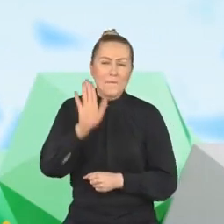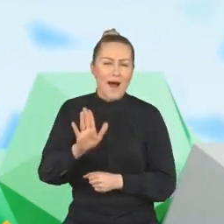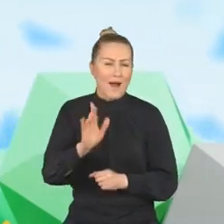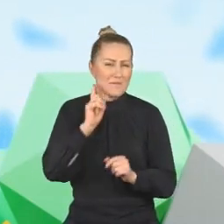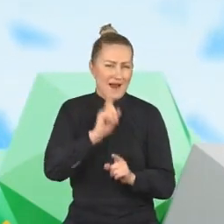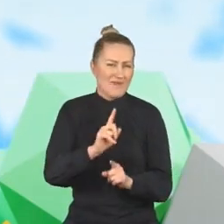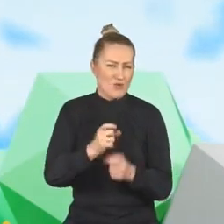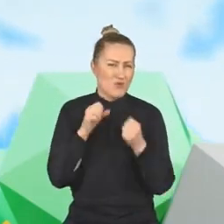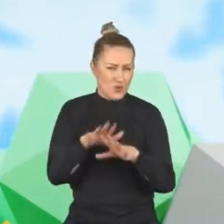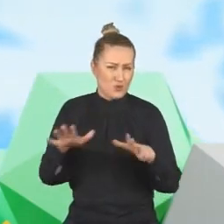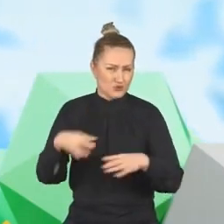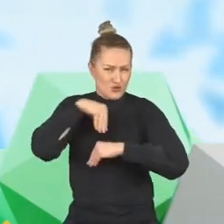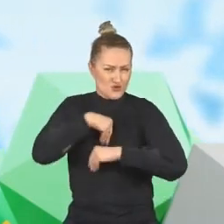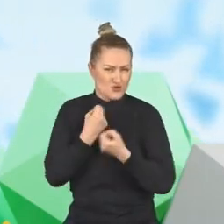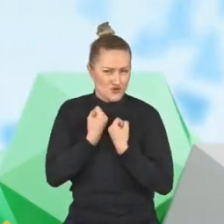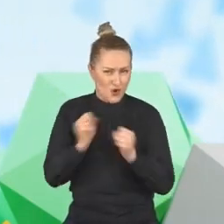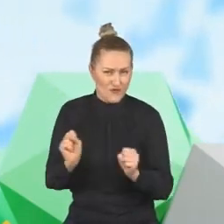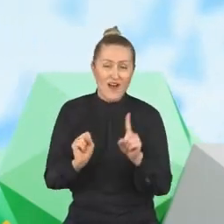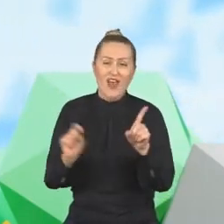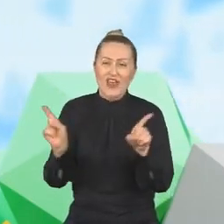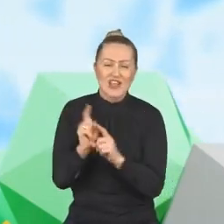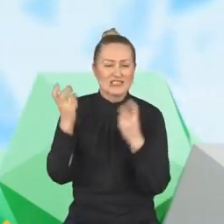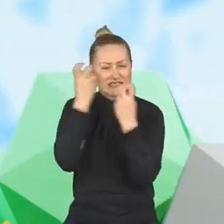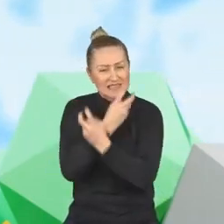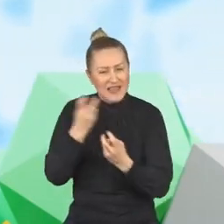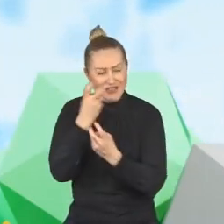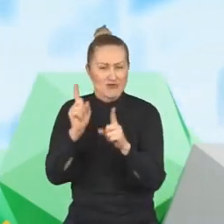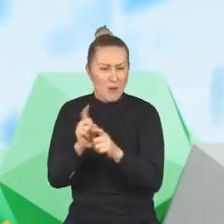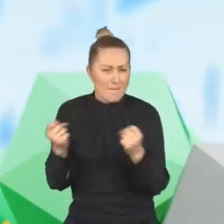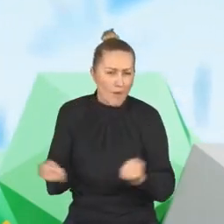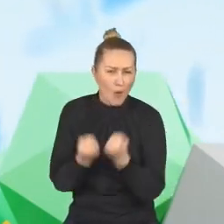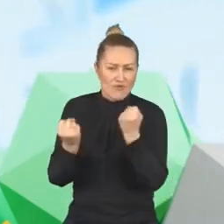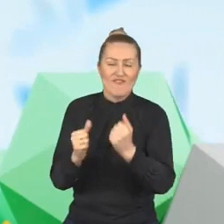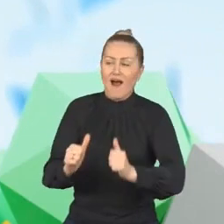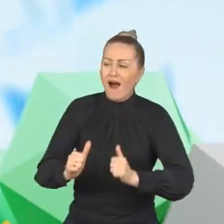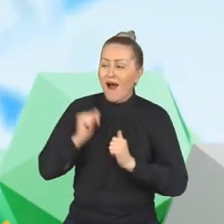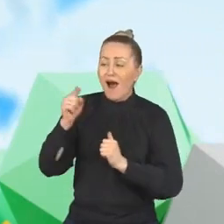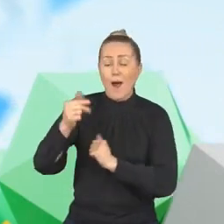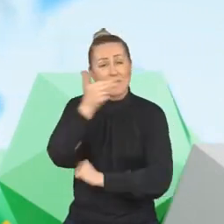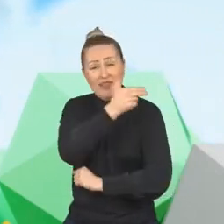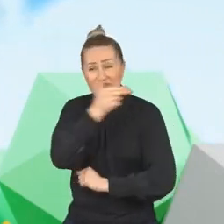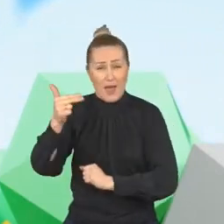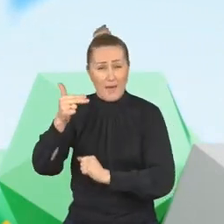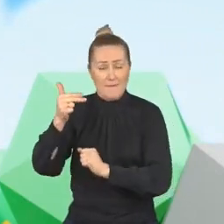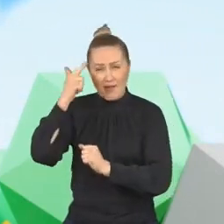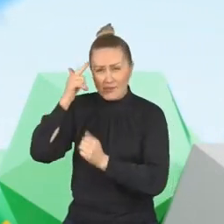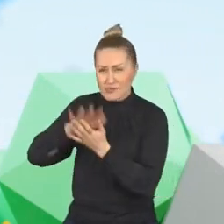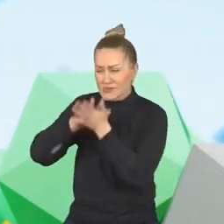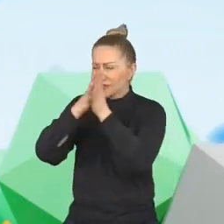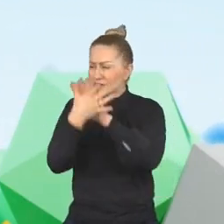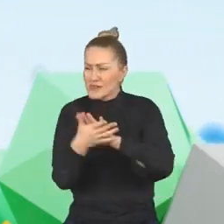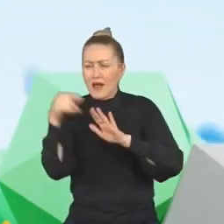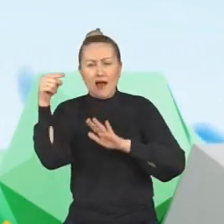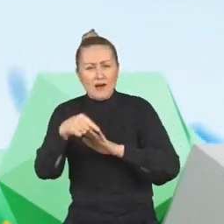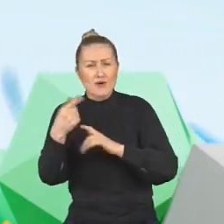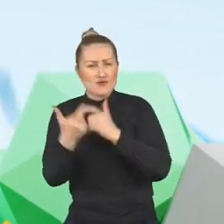odwagi, ale również zainteresowania i motywacji po to, żeby ten temat przekuć na grunt naszej polskiej szkoły.